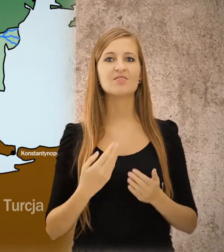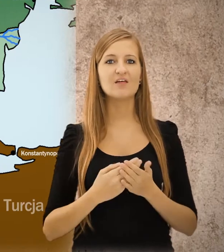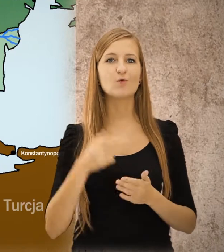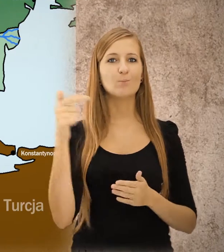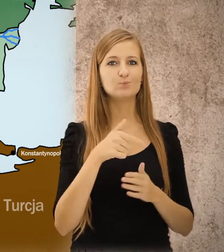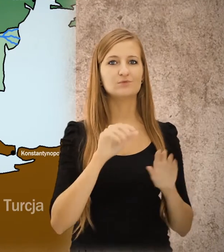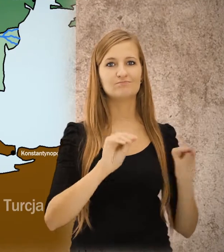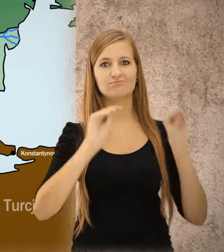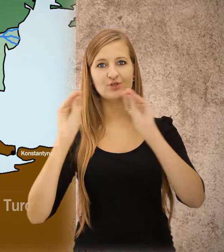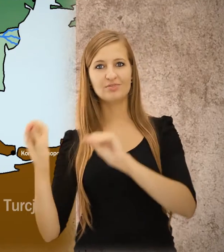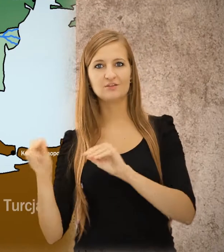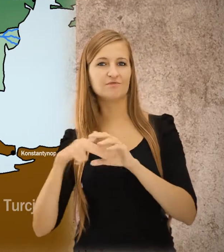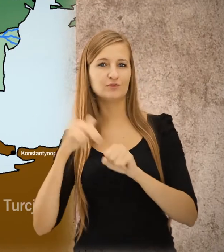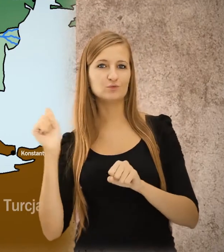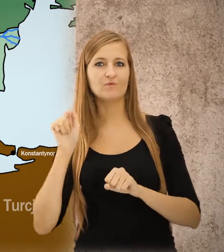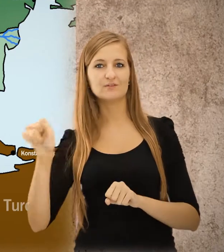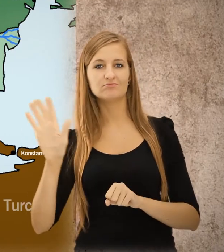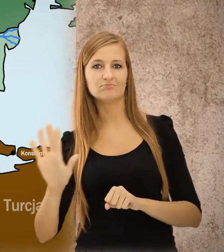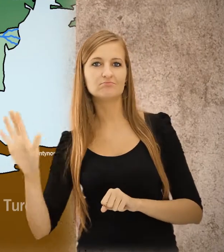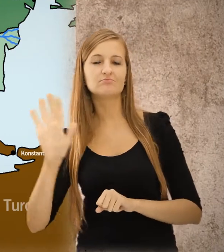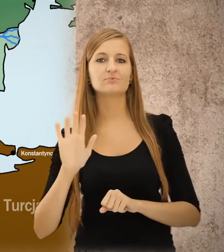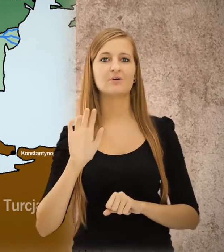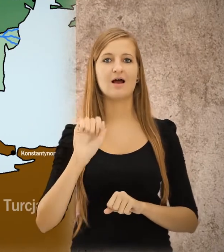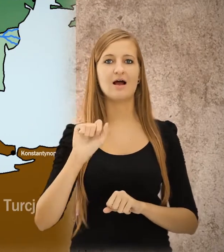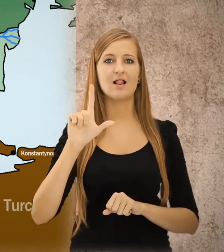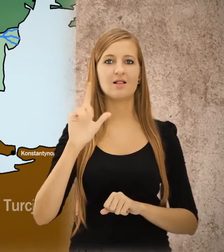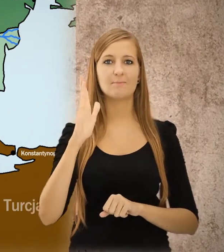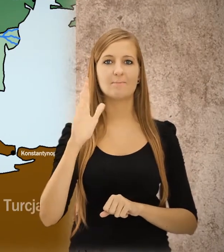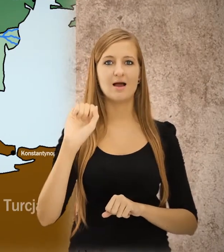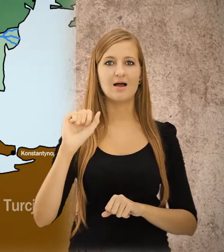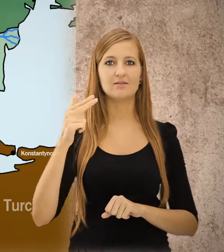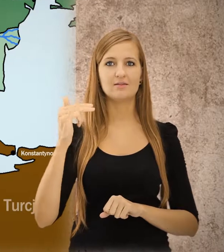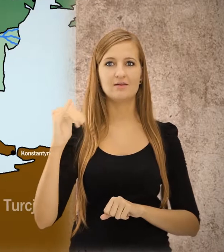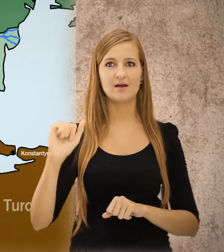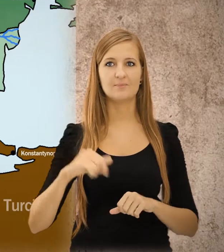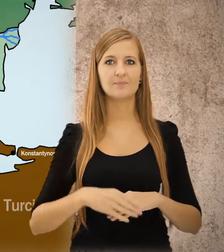Armia serbska została pobita i musiała wycofać się do Albanii.